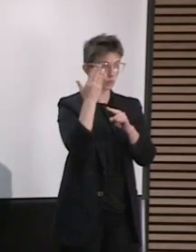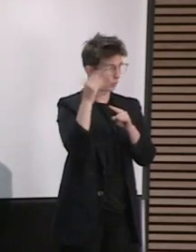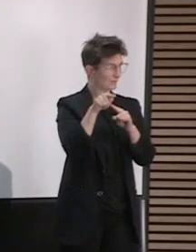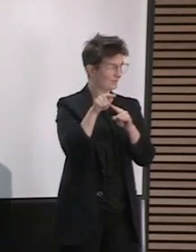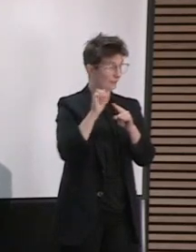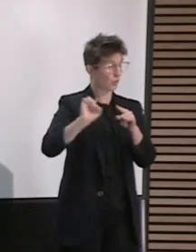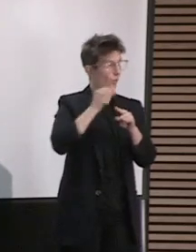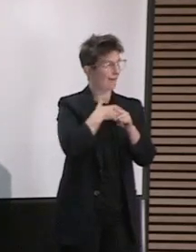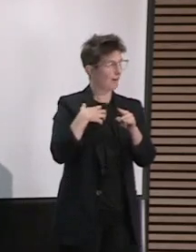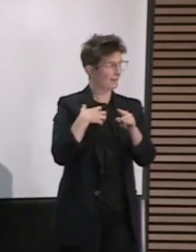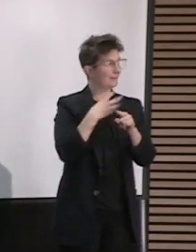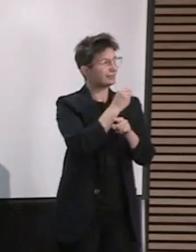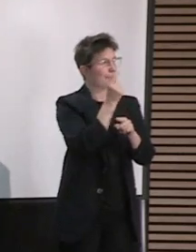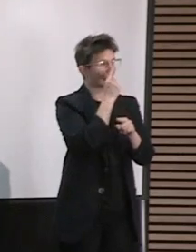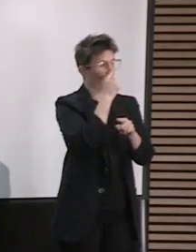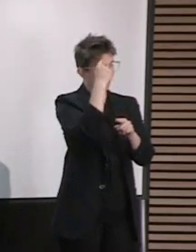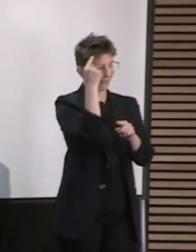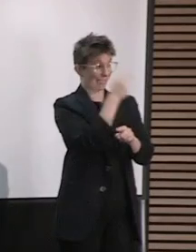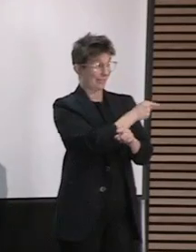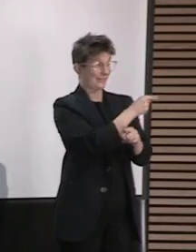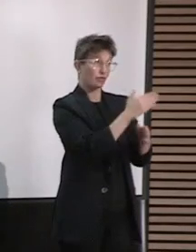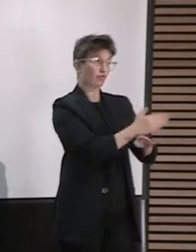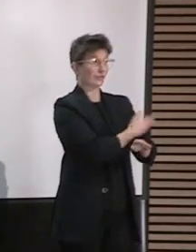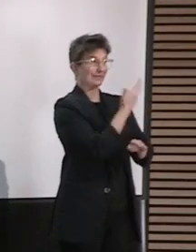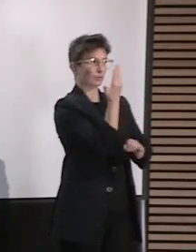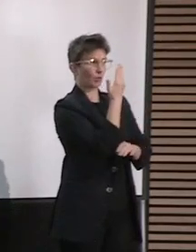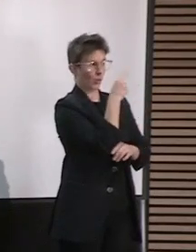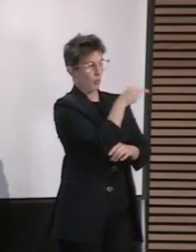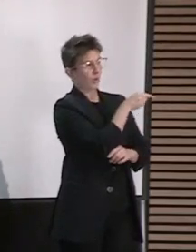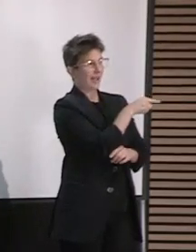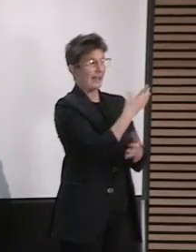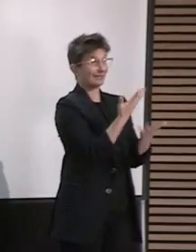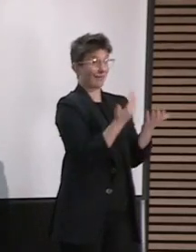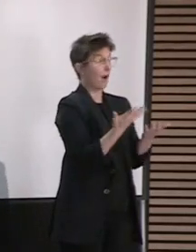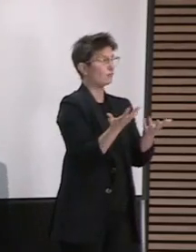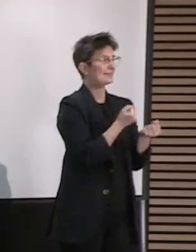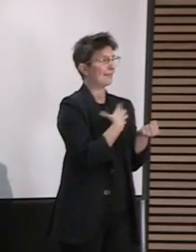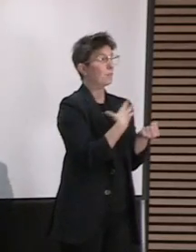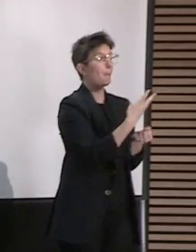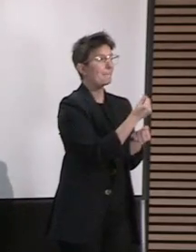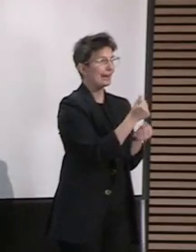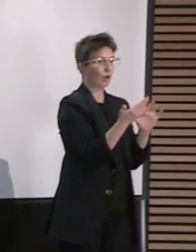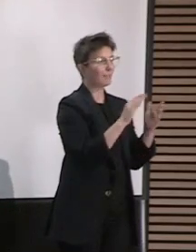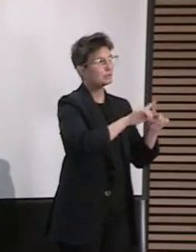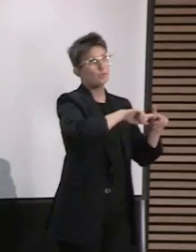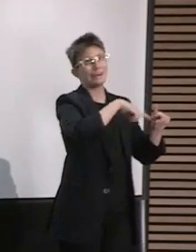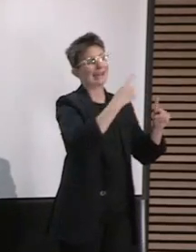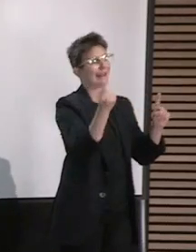mai i. Na te Kawanatanga i